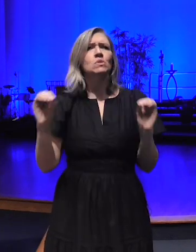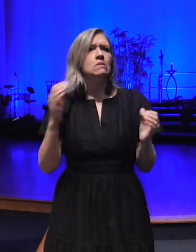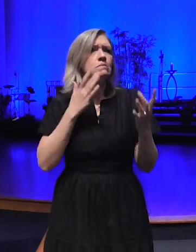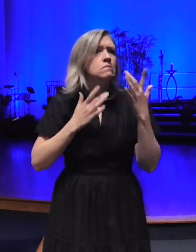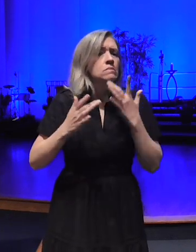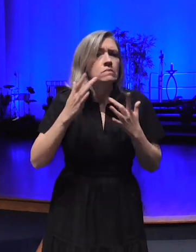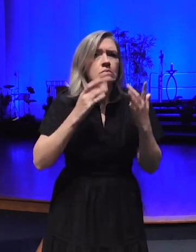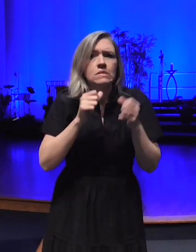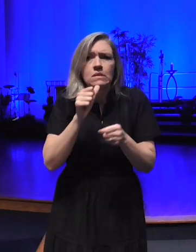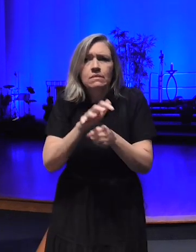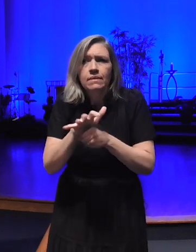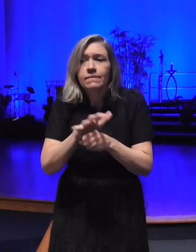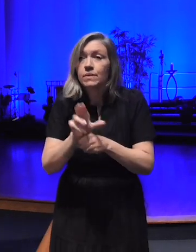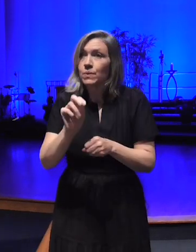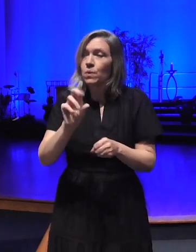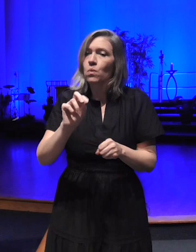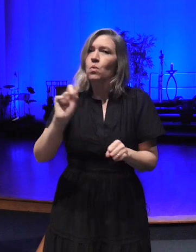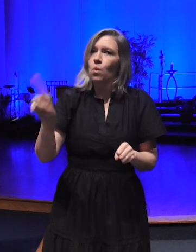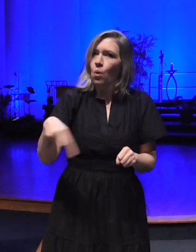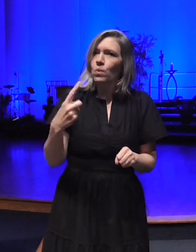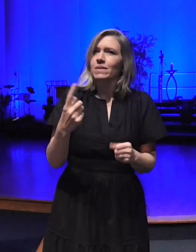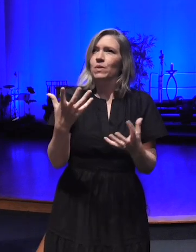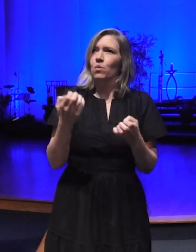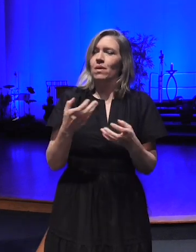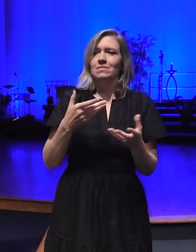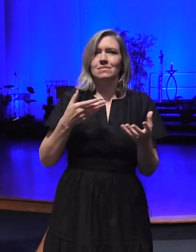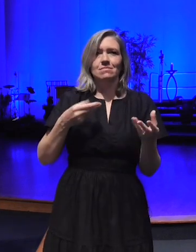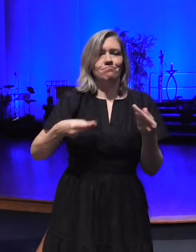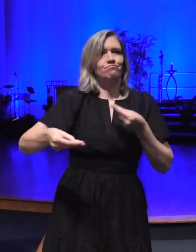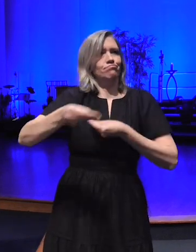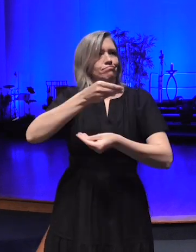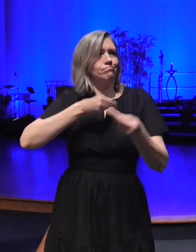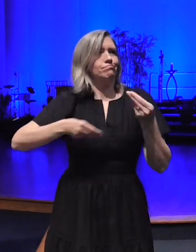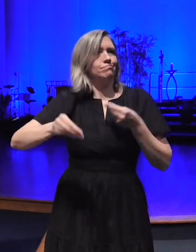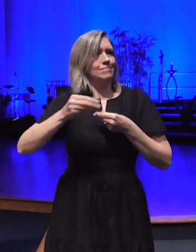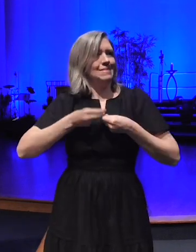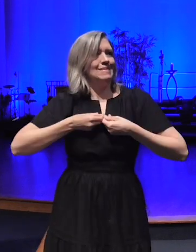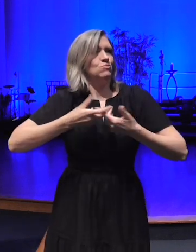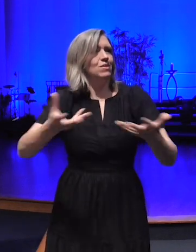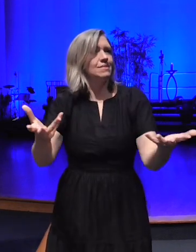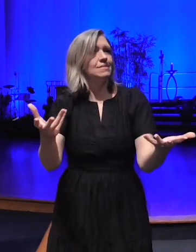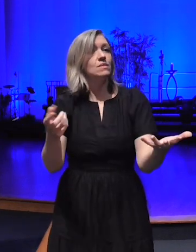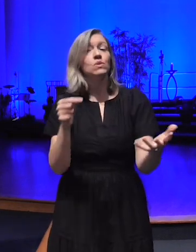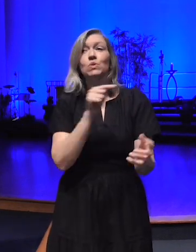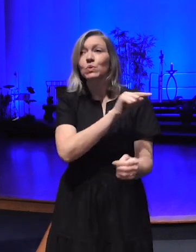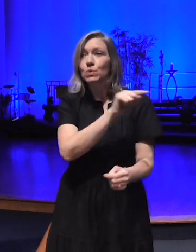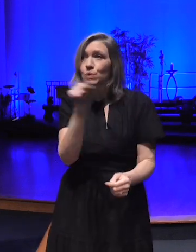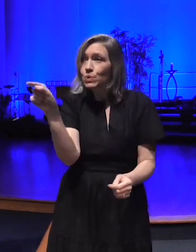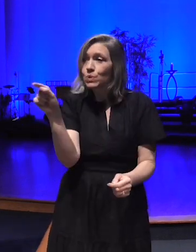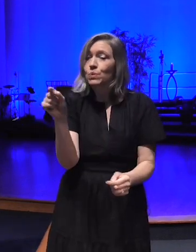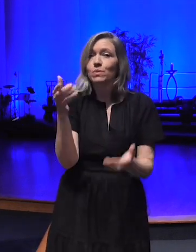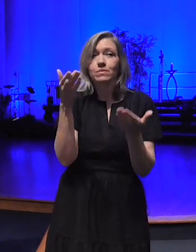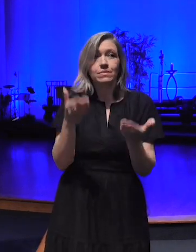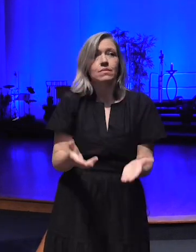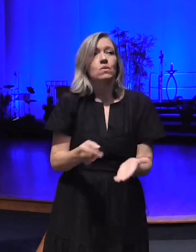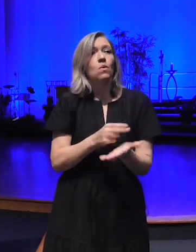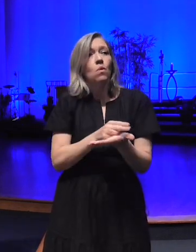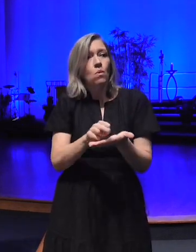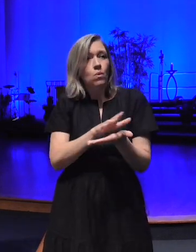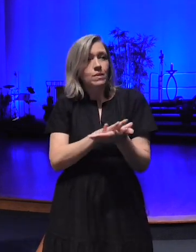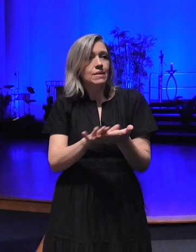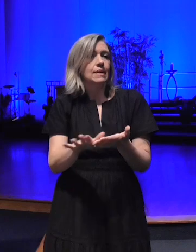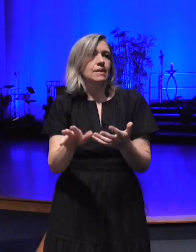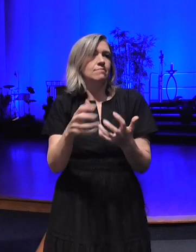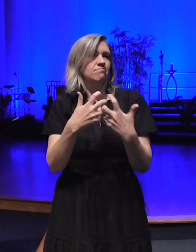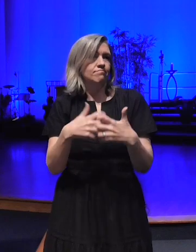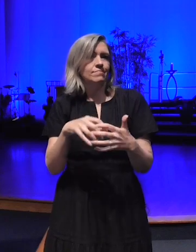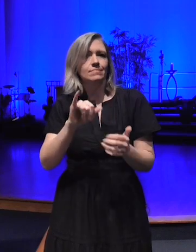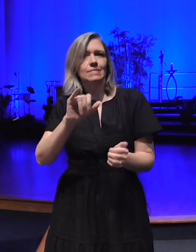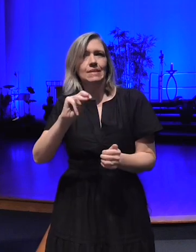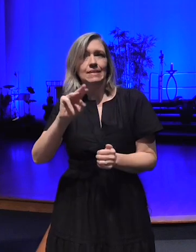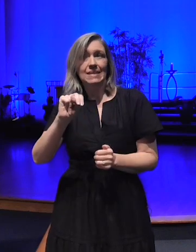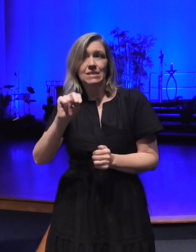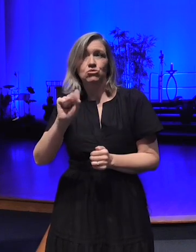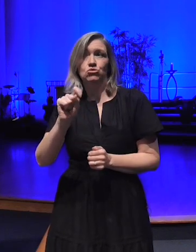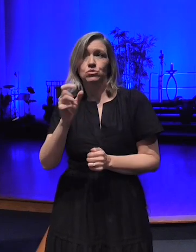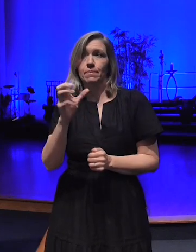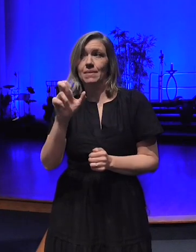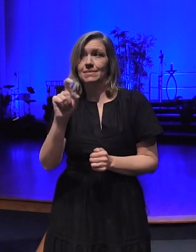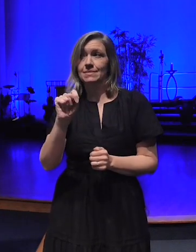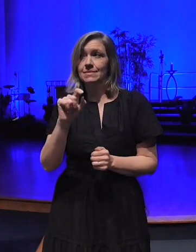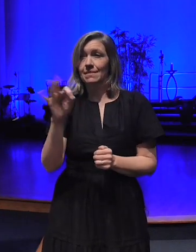y solo quiere fluir en expresión eres un instrumento santo de Dios escúchame